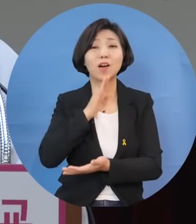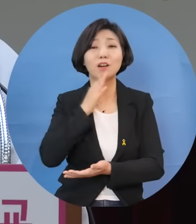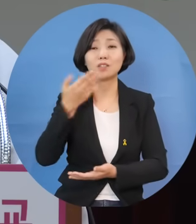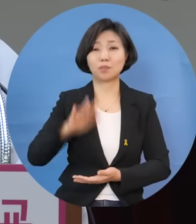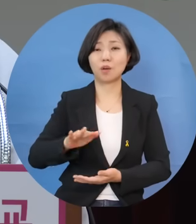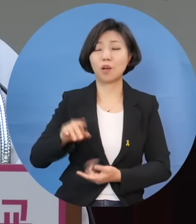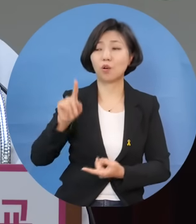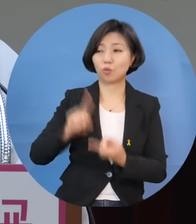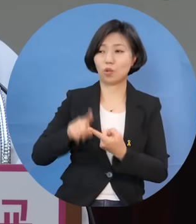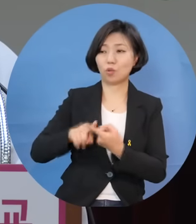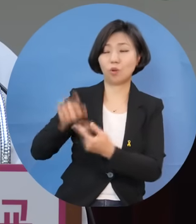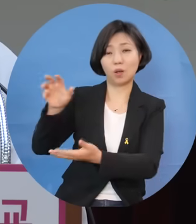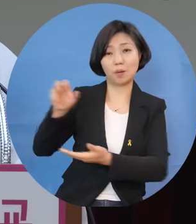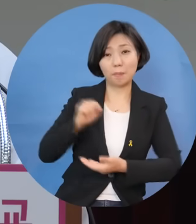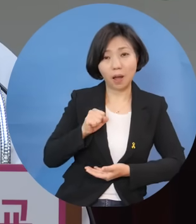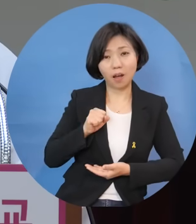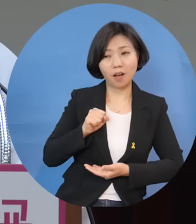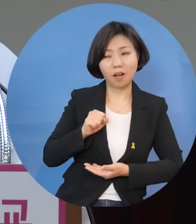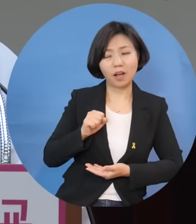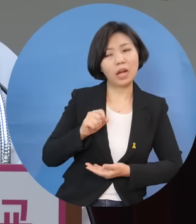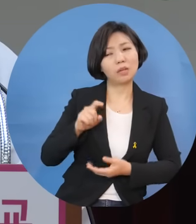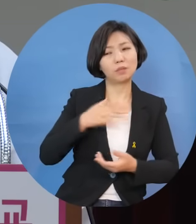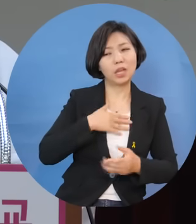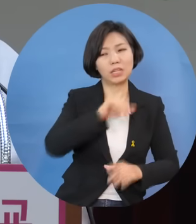그 말을 받아들일지 여부는 내가 결정해야지,